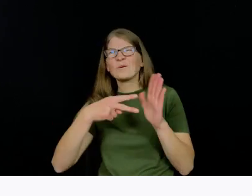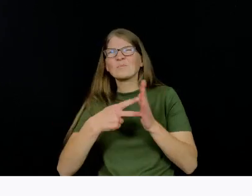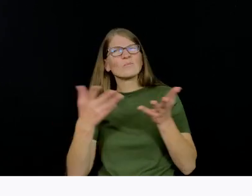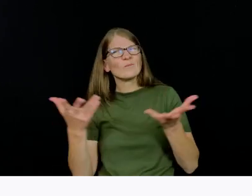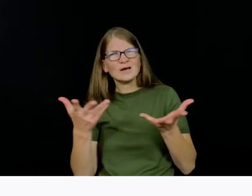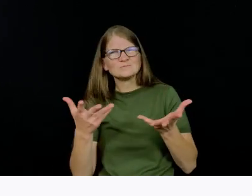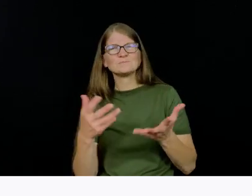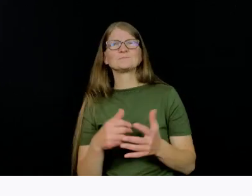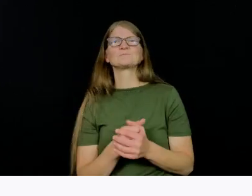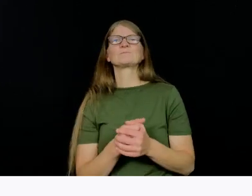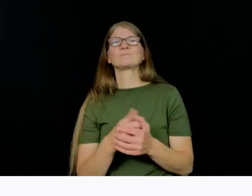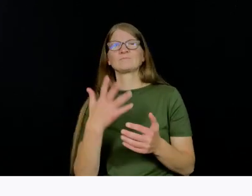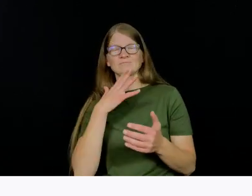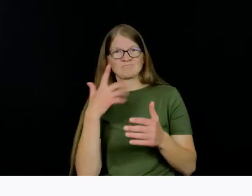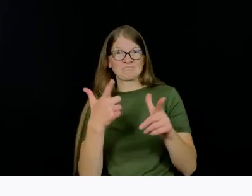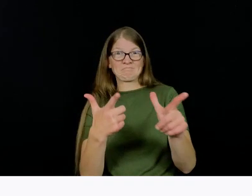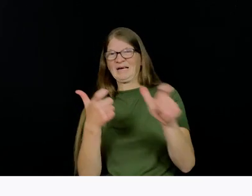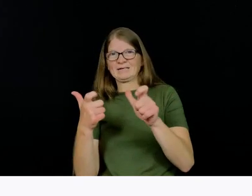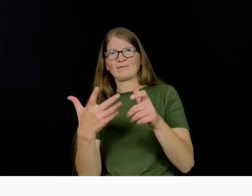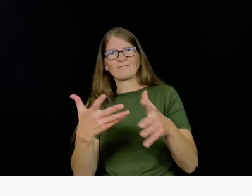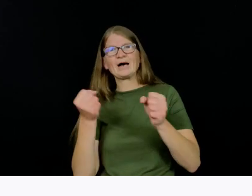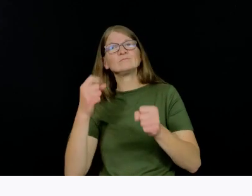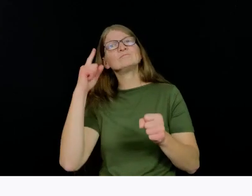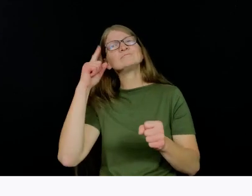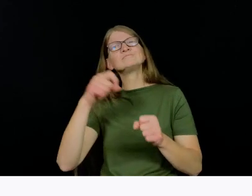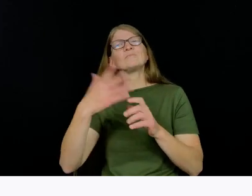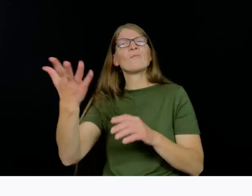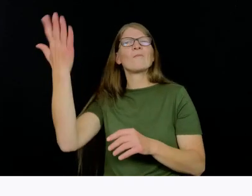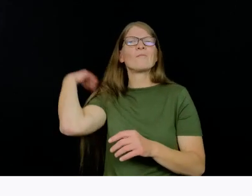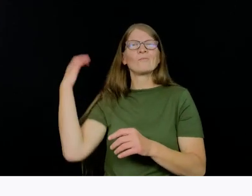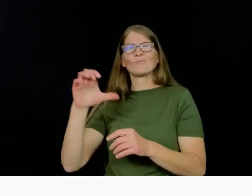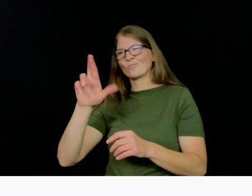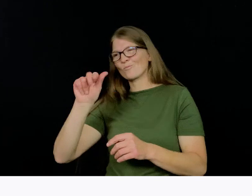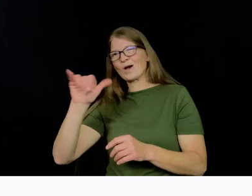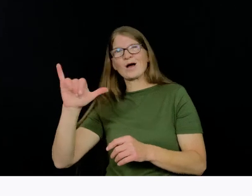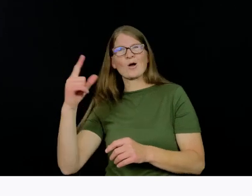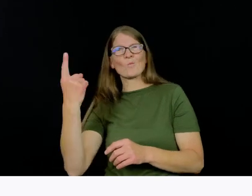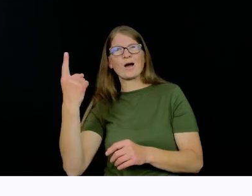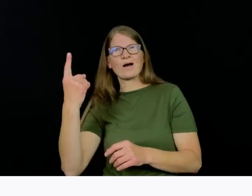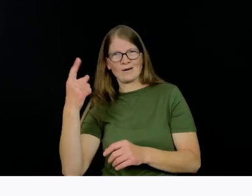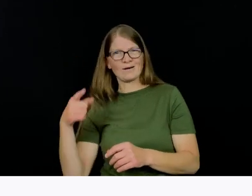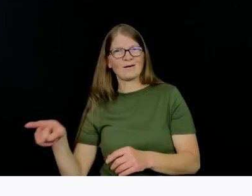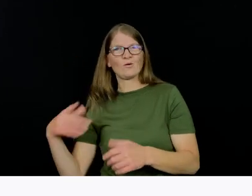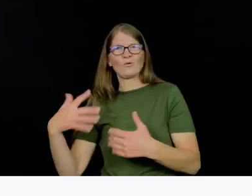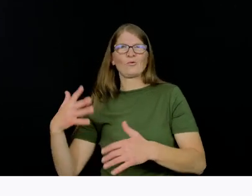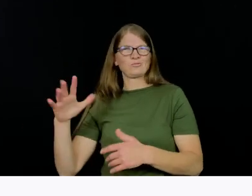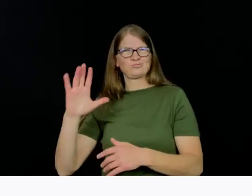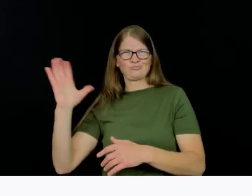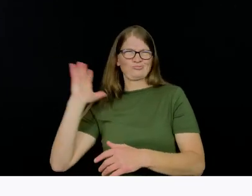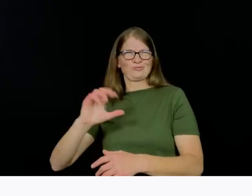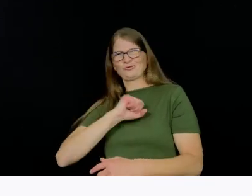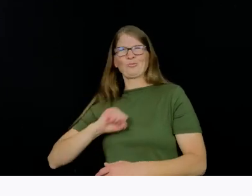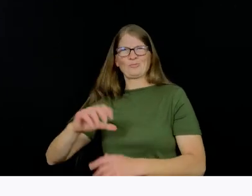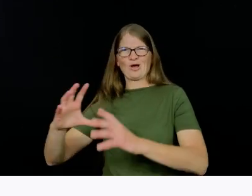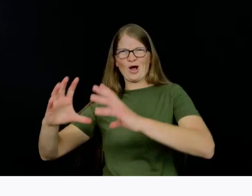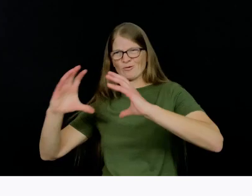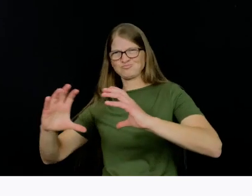إن الفرق في السرعة بين أحد هذه الأجزاء و Cray 1 وهو حاسوب عملاق معروف تم بناؤه عام 1975